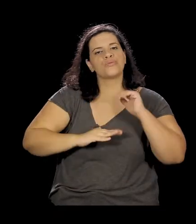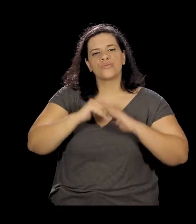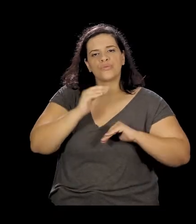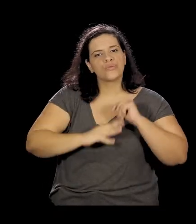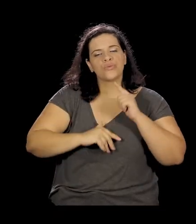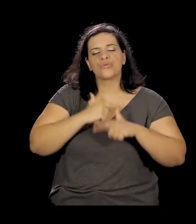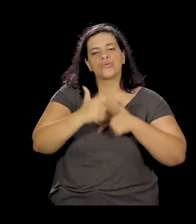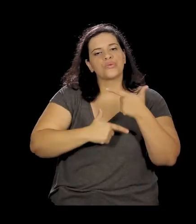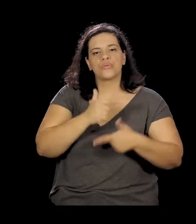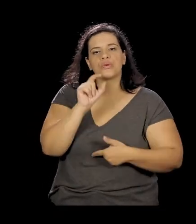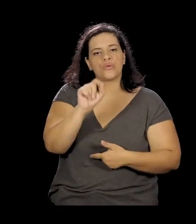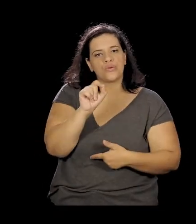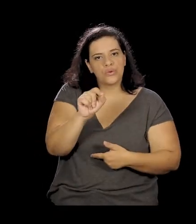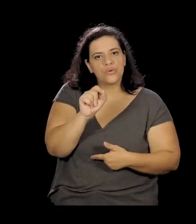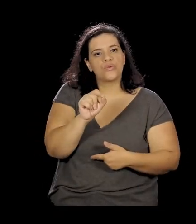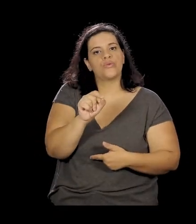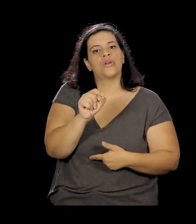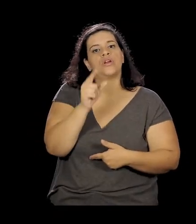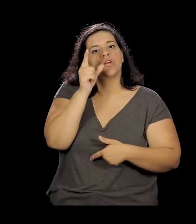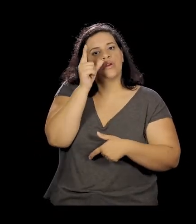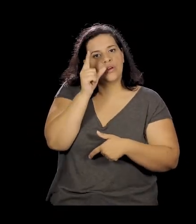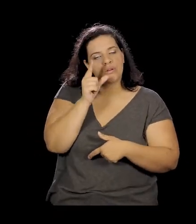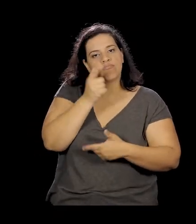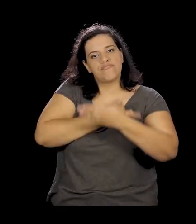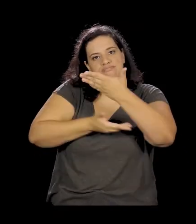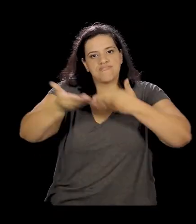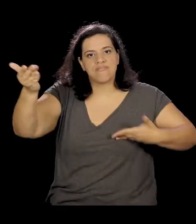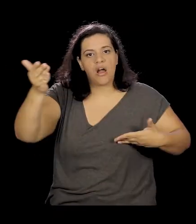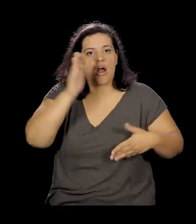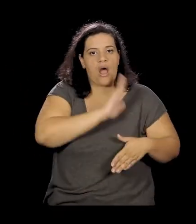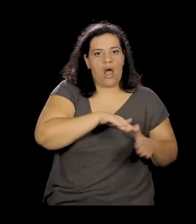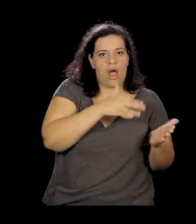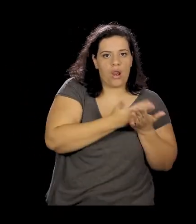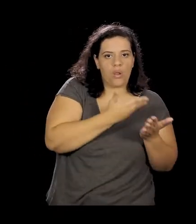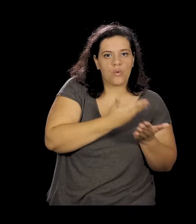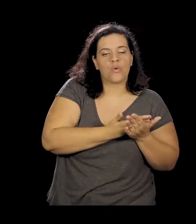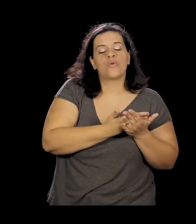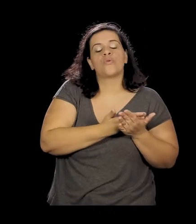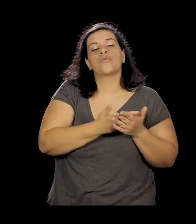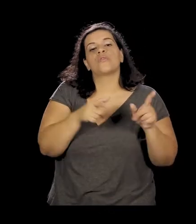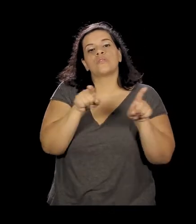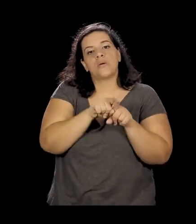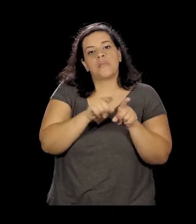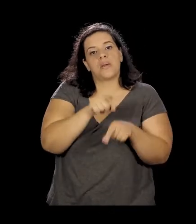foi investir no intercâmbio de alunos e de professores